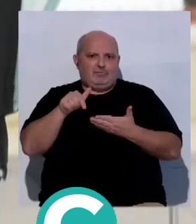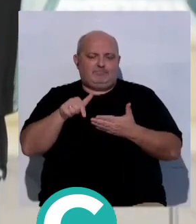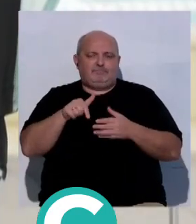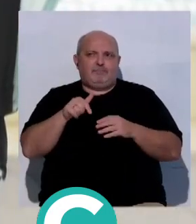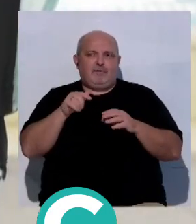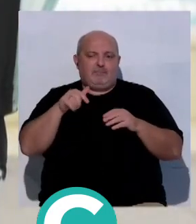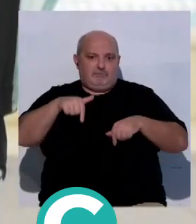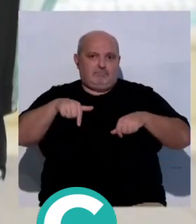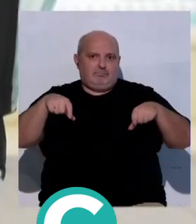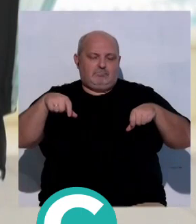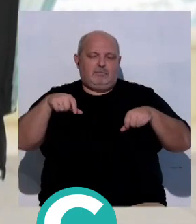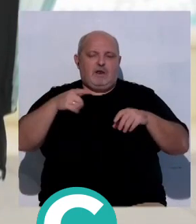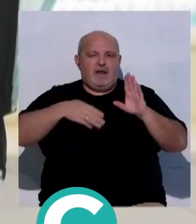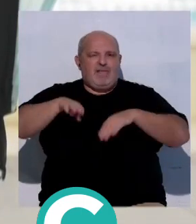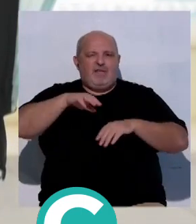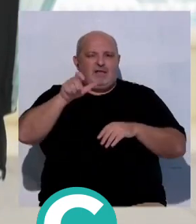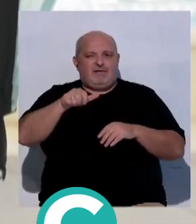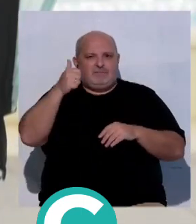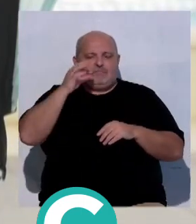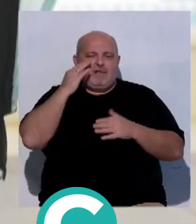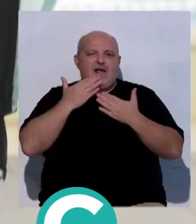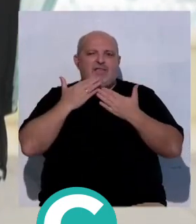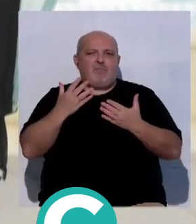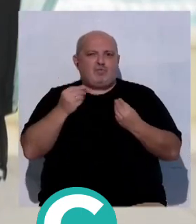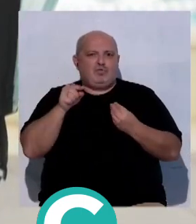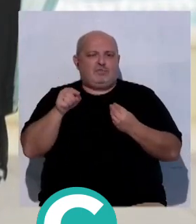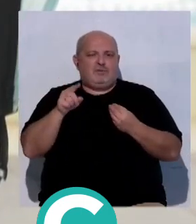casa por supuesto los nadadores y las nadadoras agradecen mucho de que sea el campeonato de la